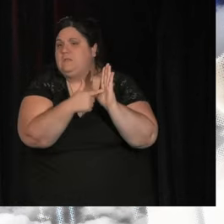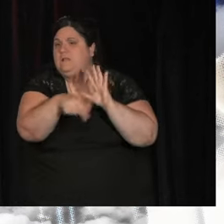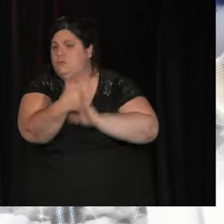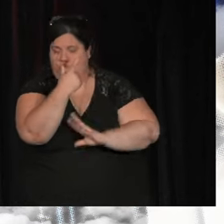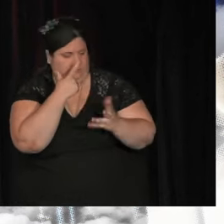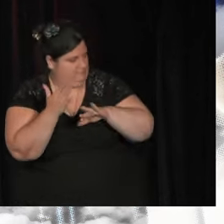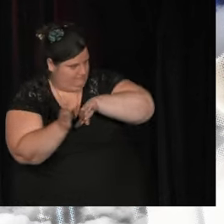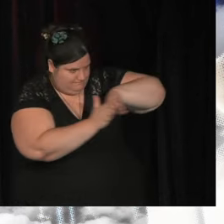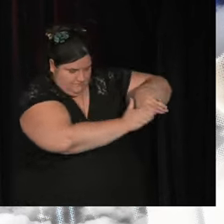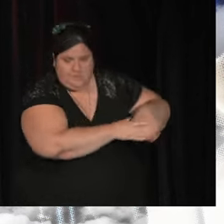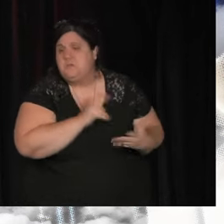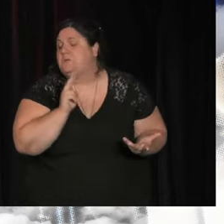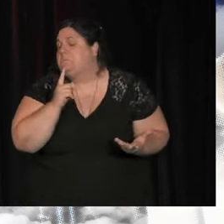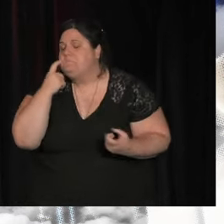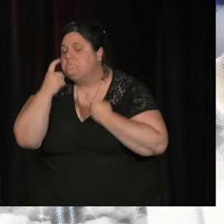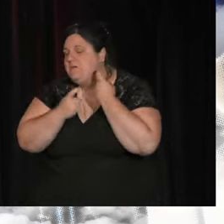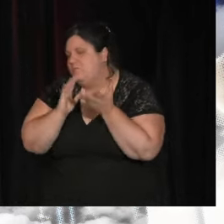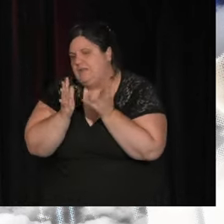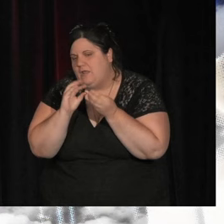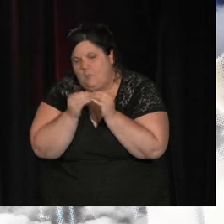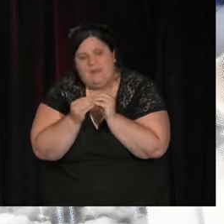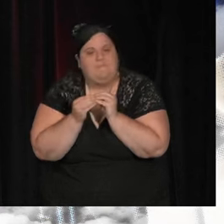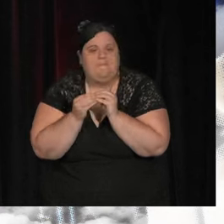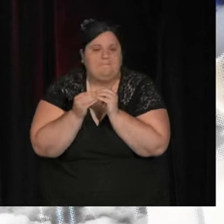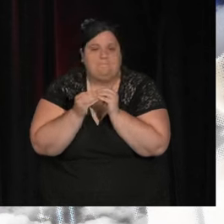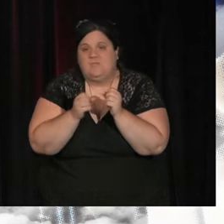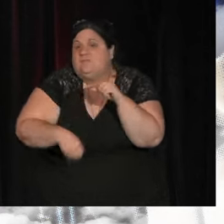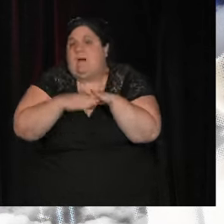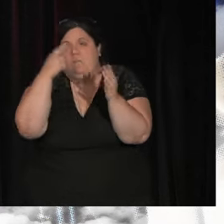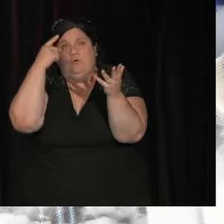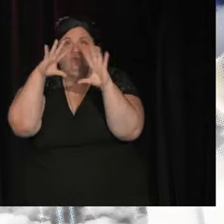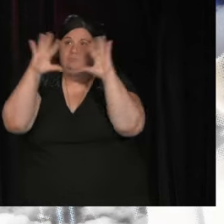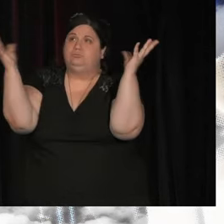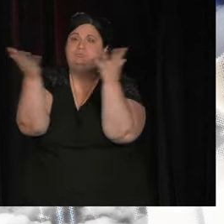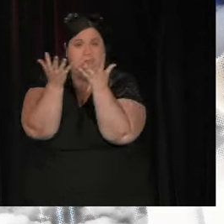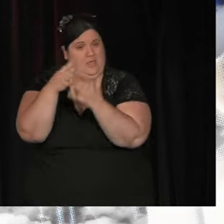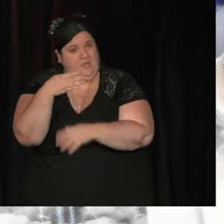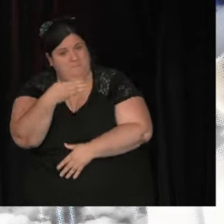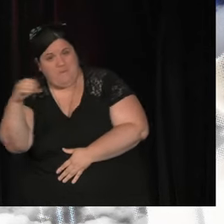Nous, on se dit peut-être qu'il y avait ce problème de scope, parce que l'ambition de faire un MMO plus un shooter avec des classes,